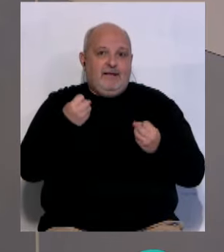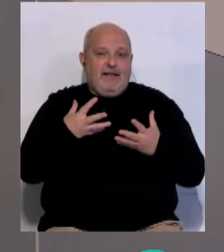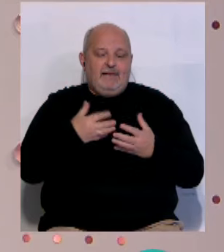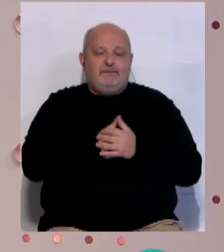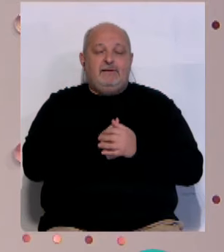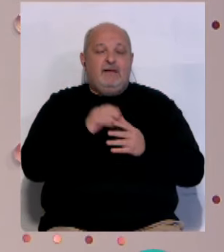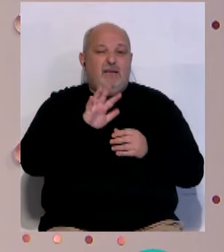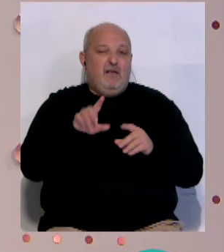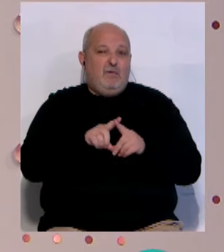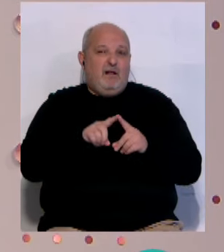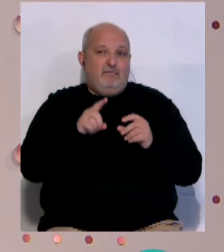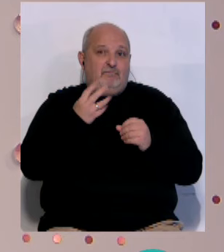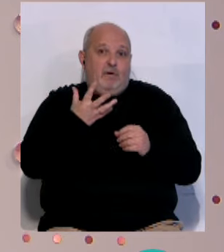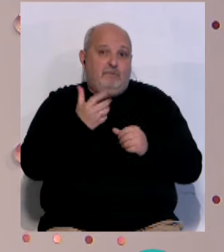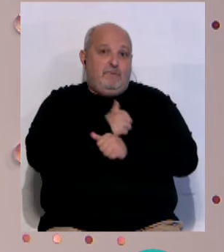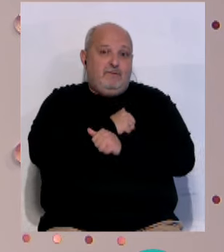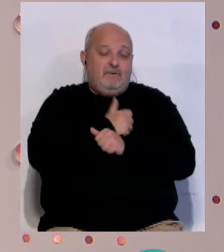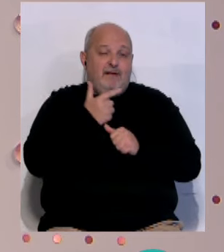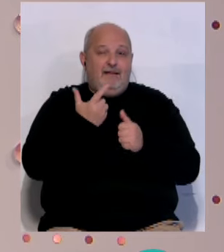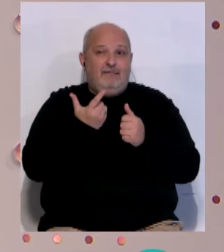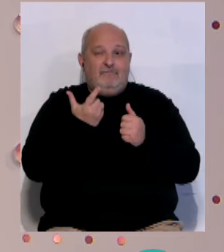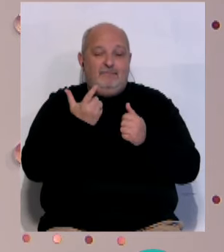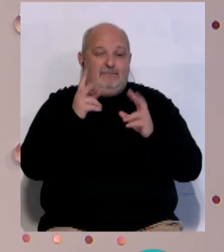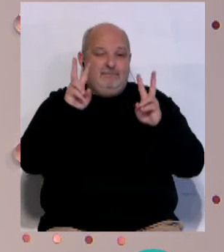imagen tiene que ser buena Lo que pasa que a estas altura de la película yo creo que ya la